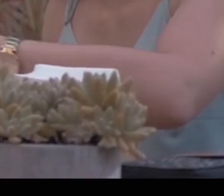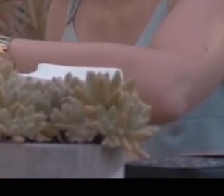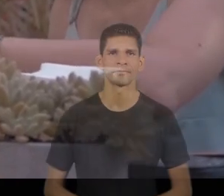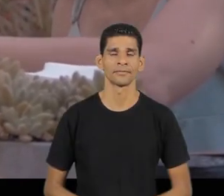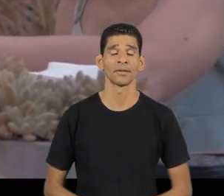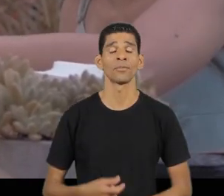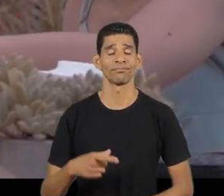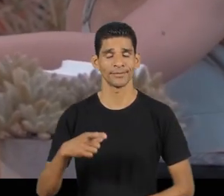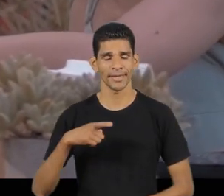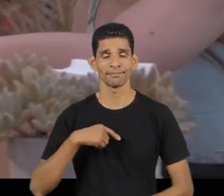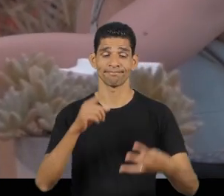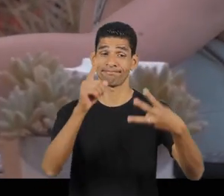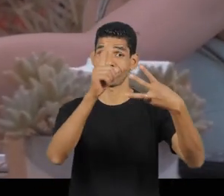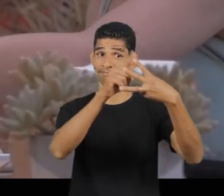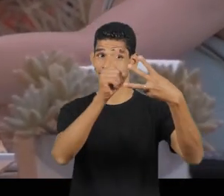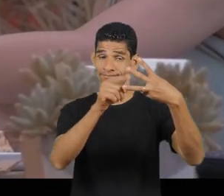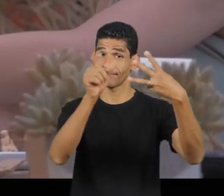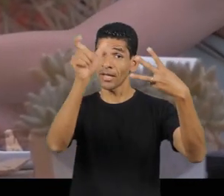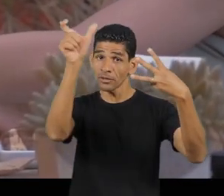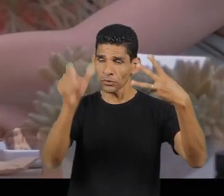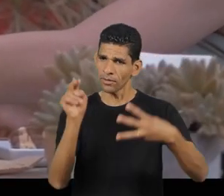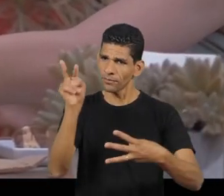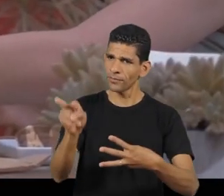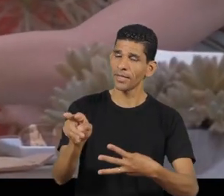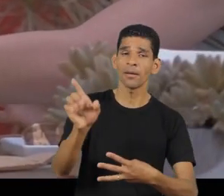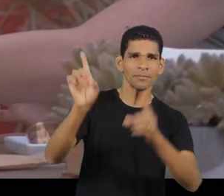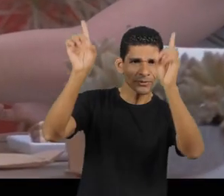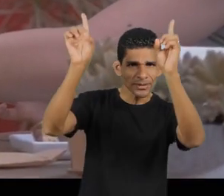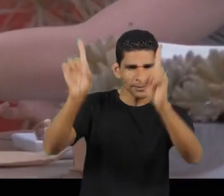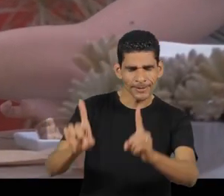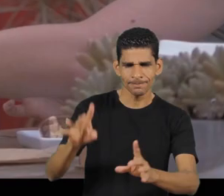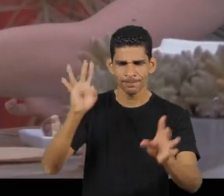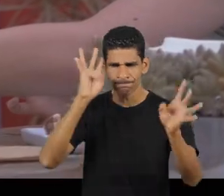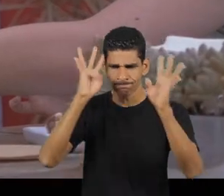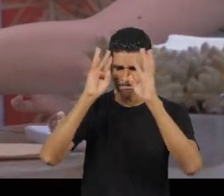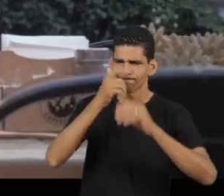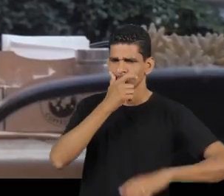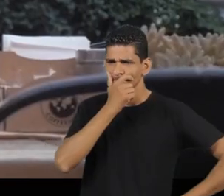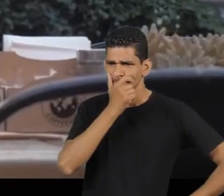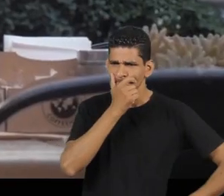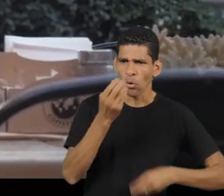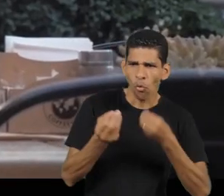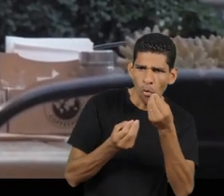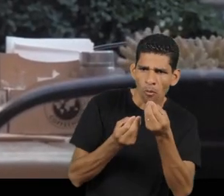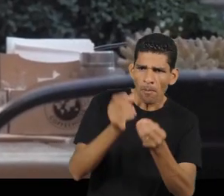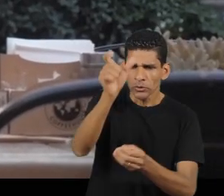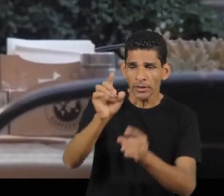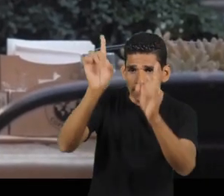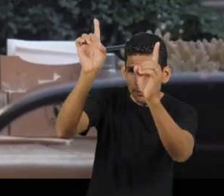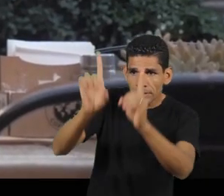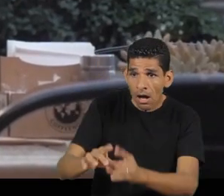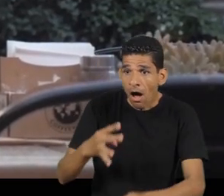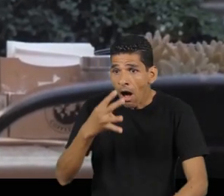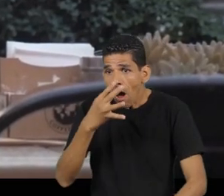Há, em princípio, três reações que as pessoas em geral têm, quando se aproximam